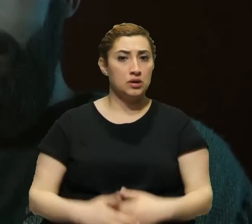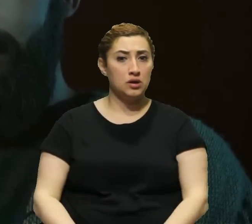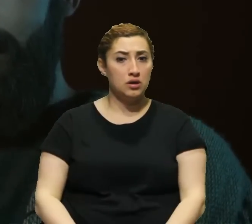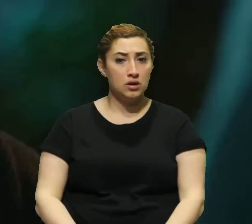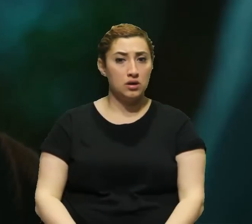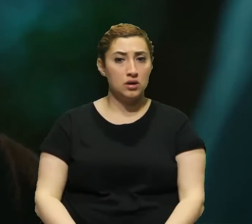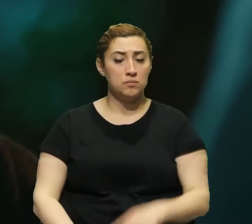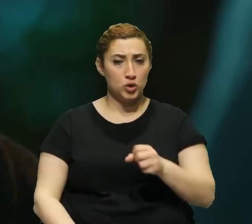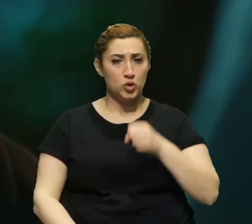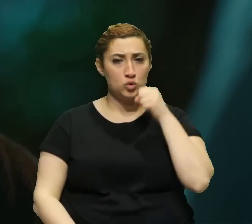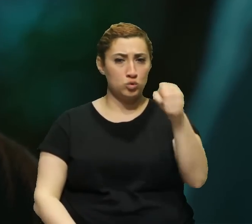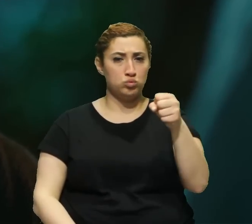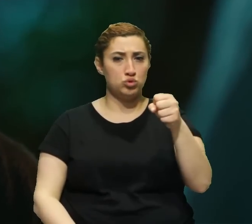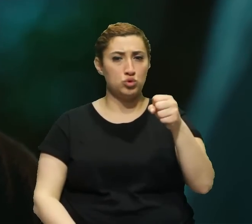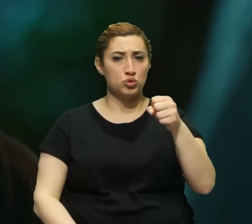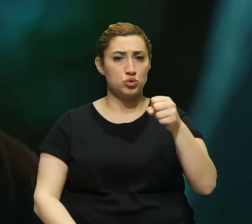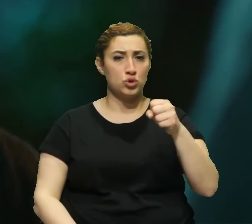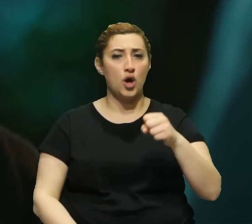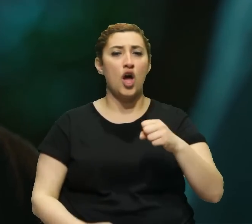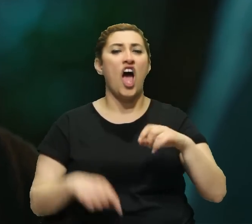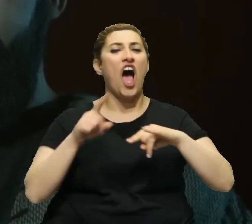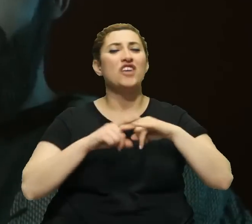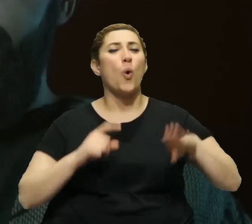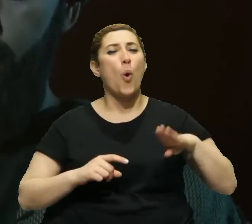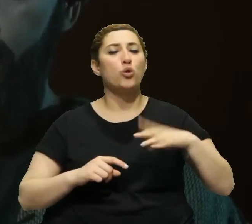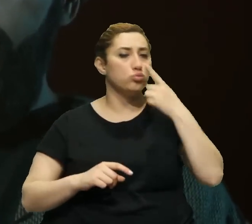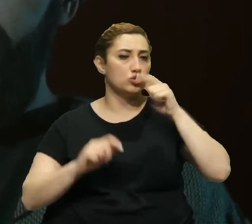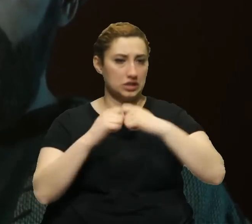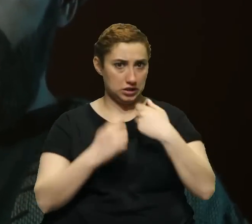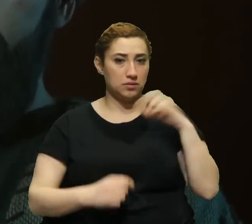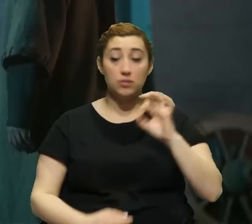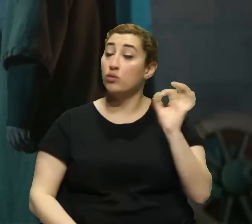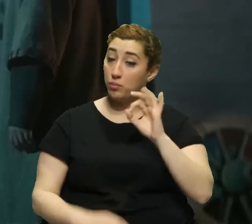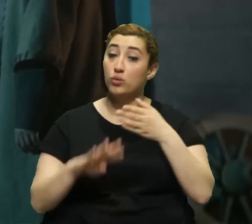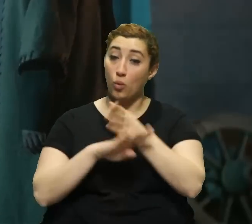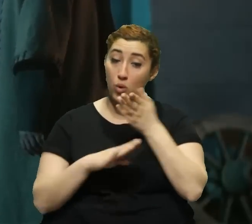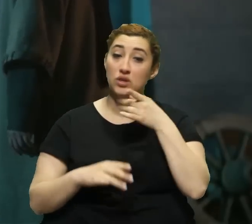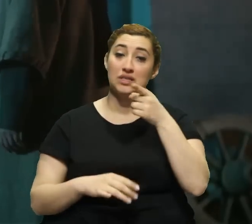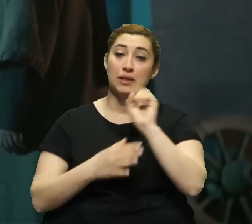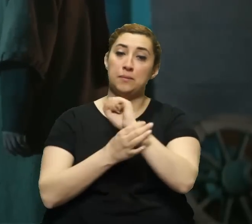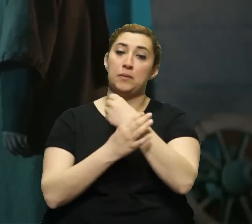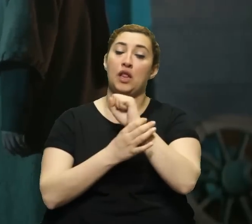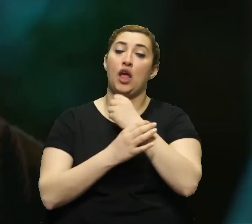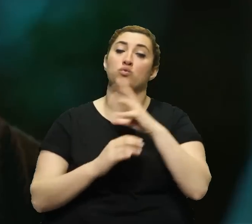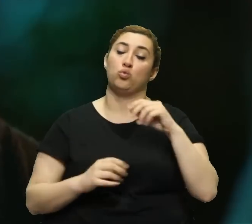Bir yumrukta Kırıkçı Haceli'nin oğlunun burnunu kırmadım mı? Öyledir elbet. Senin bileğin bükülür mü hiç?